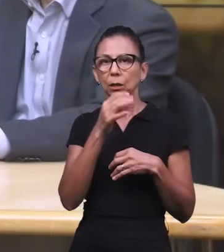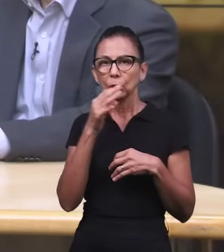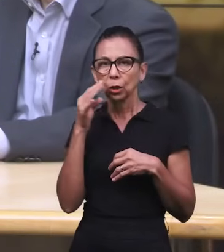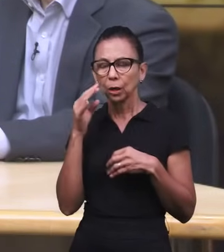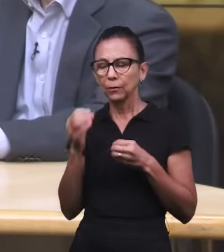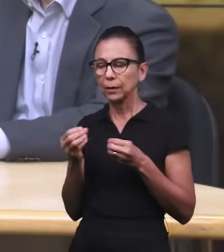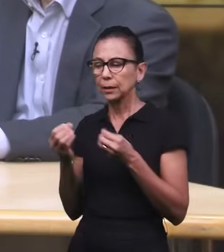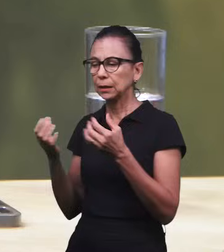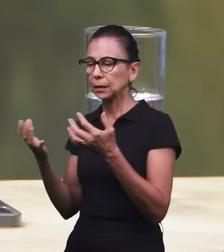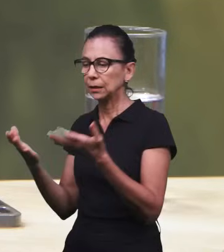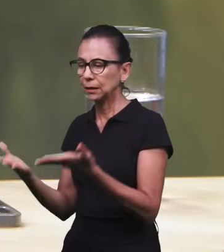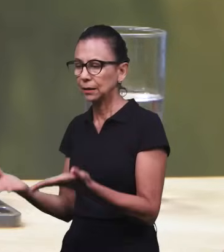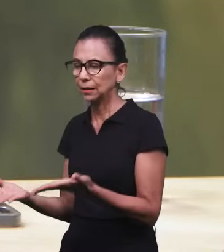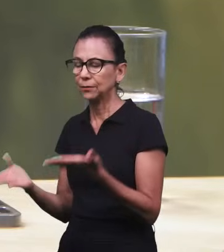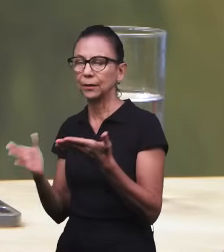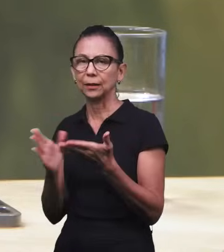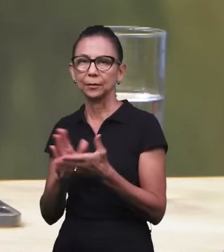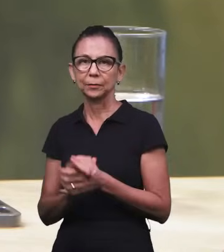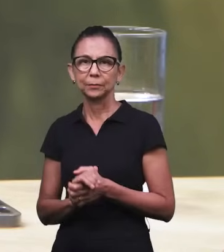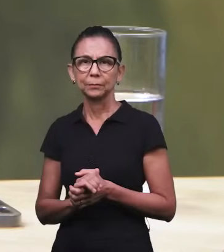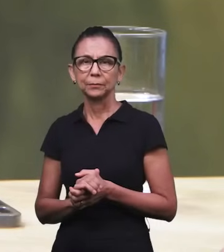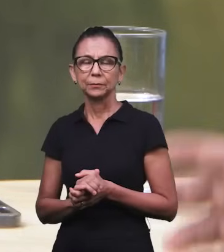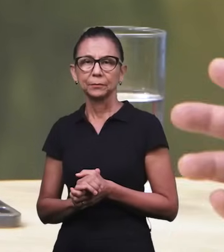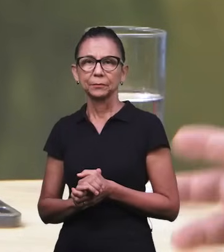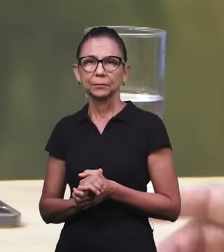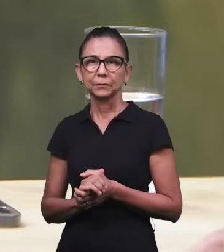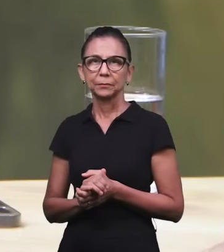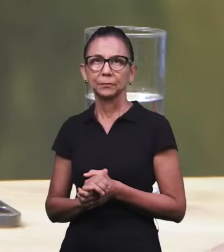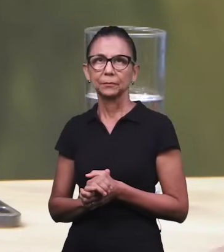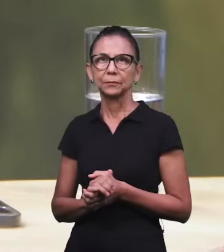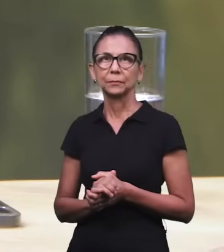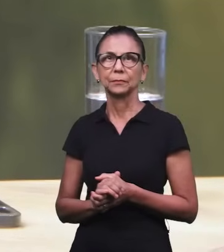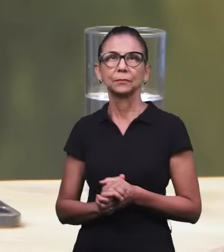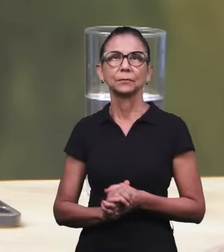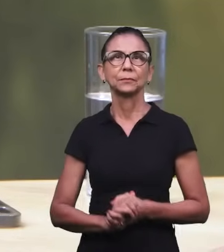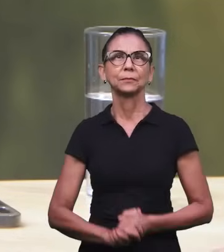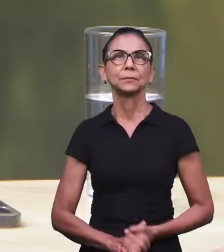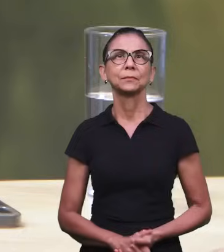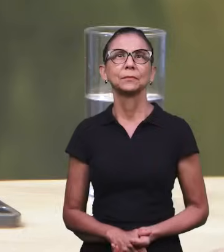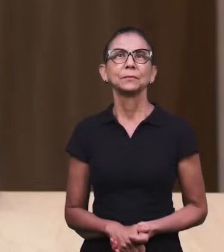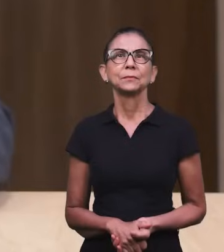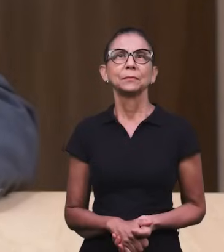está como uma casa de de Eli é nós já estamos quase finalizando aqui nós estamos no finalzinho